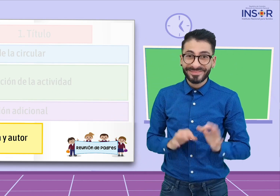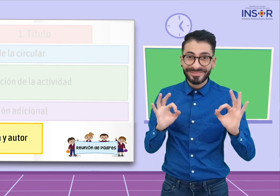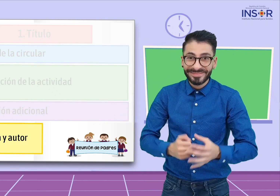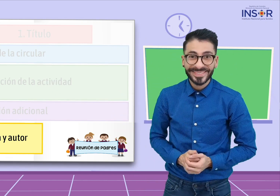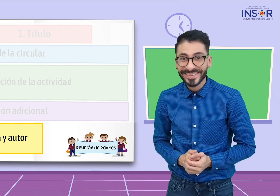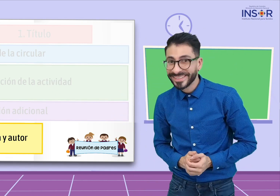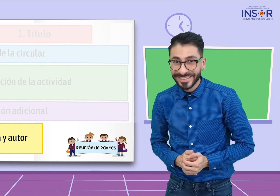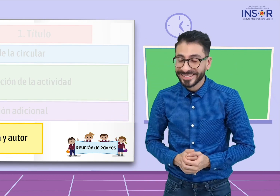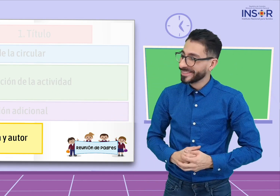Bien.